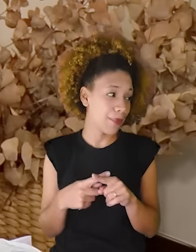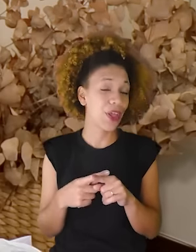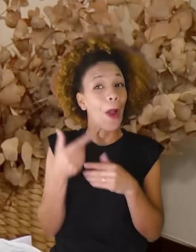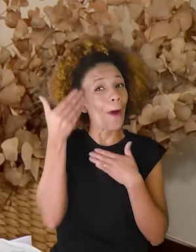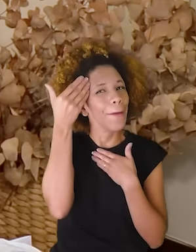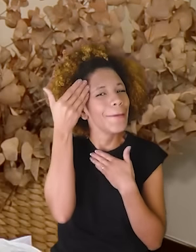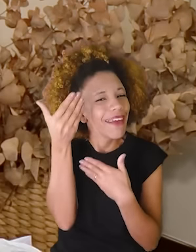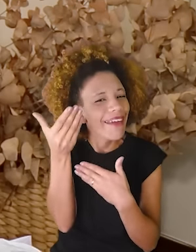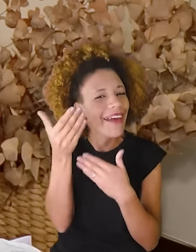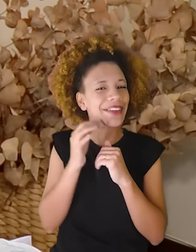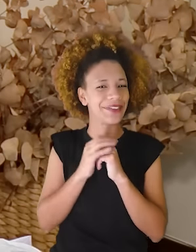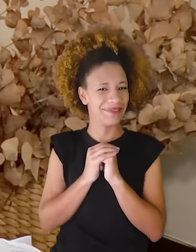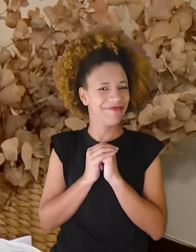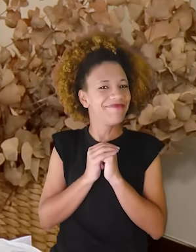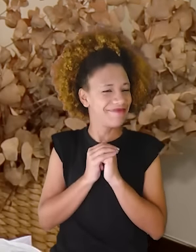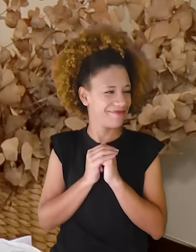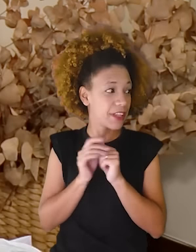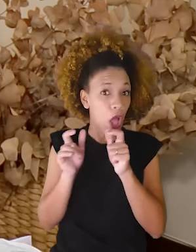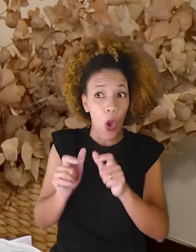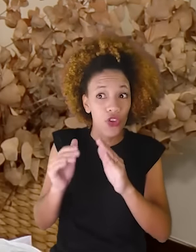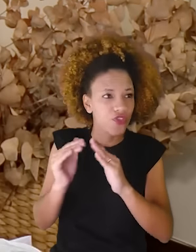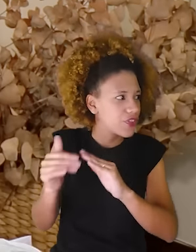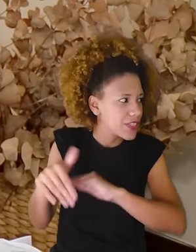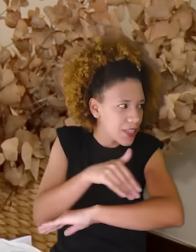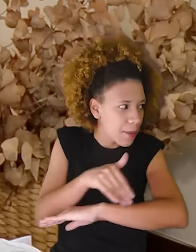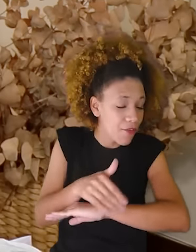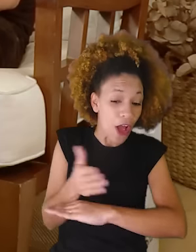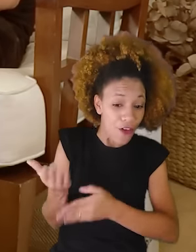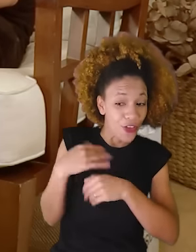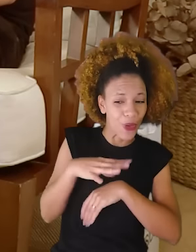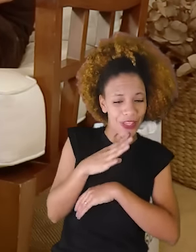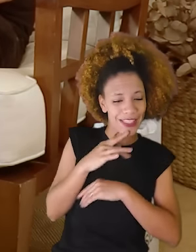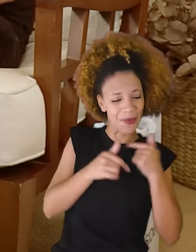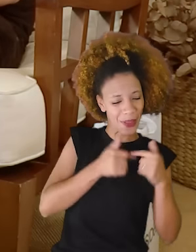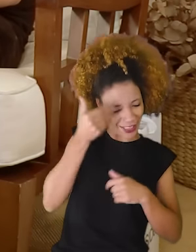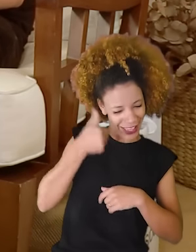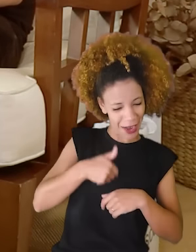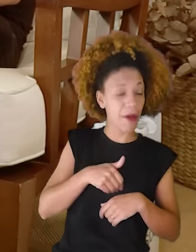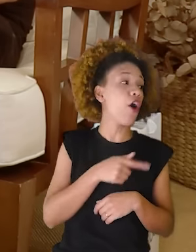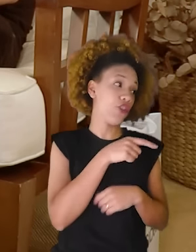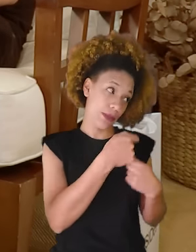muito Obrigado onde você mora vem conhecer melhor o meu trabalho aqui em casa isso é o que você tem